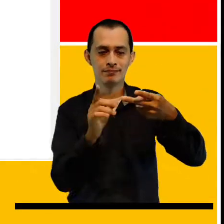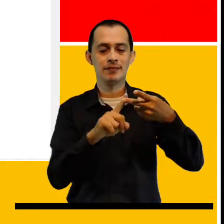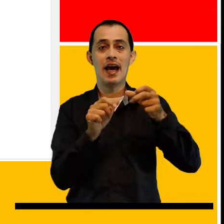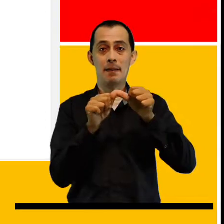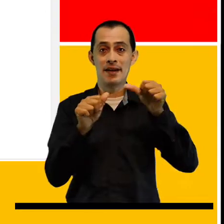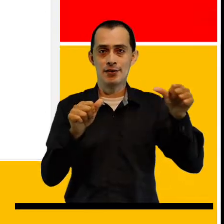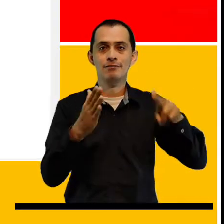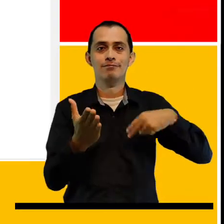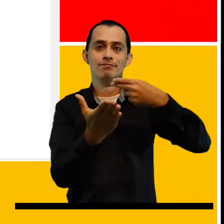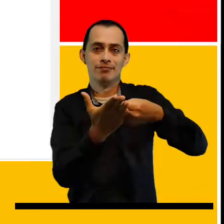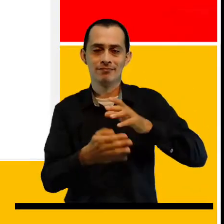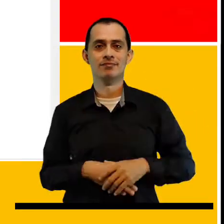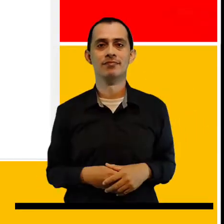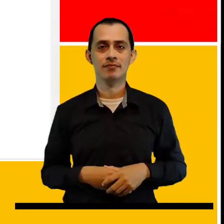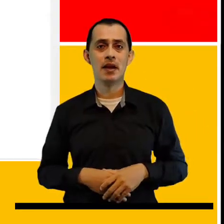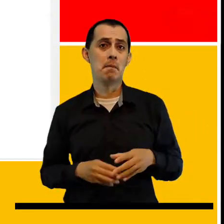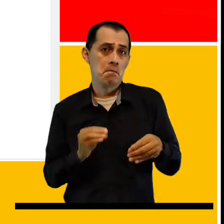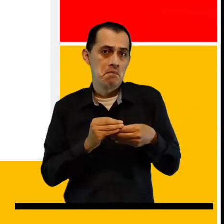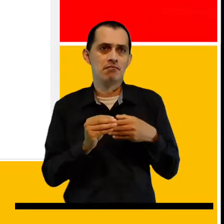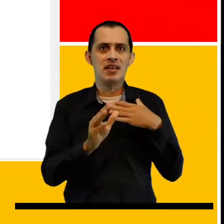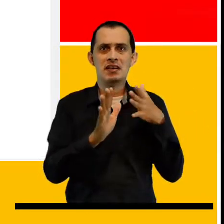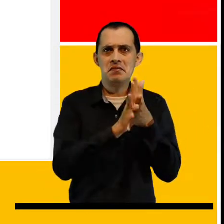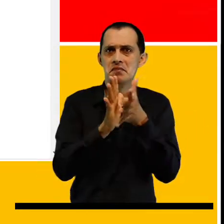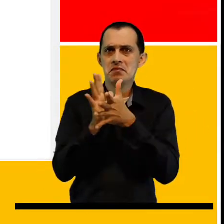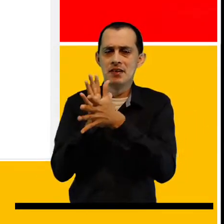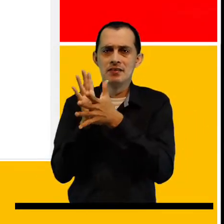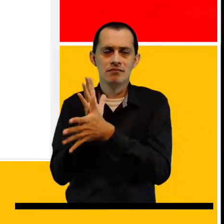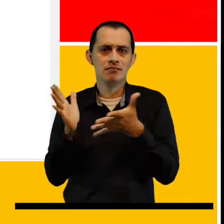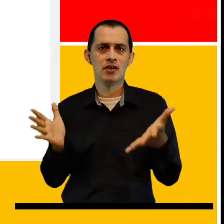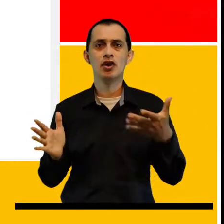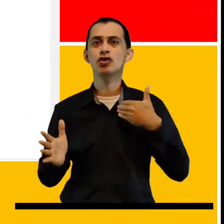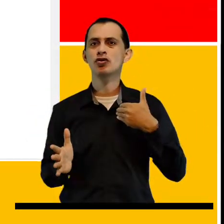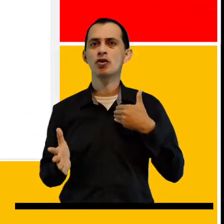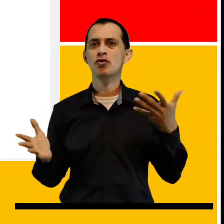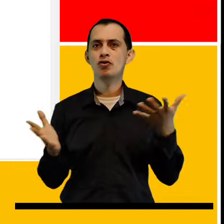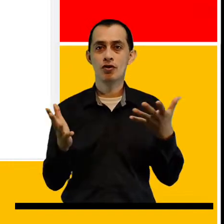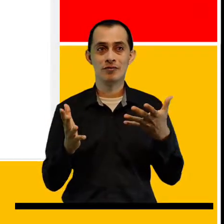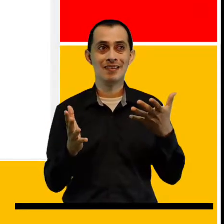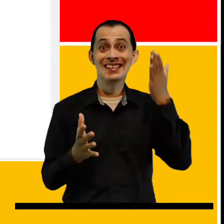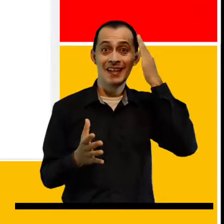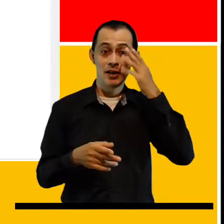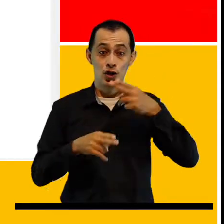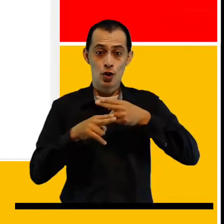también alguna información específica sobre cómo aparecemos en las citaciones bibliográficas,